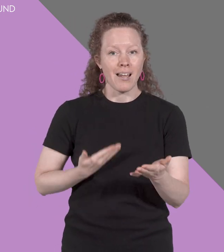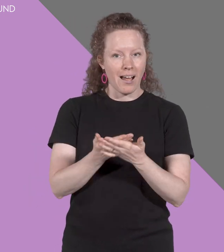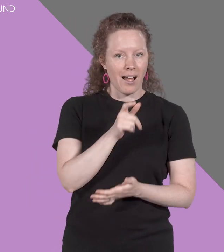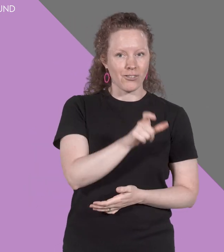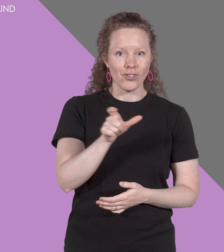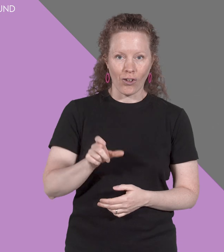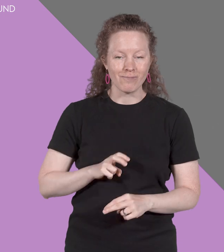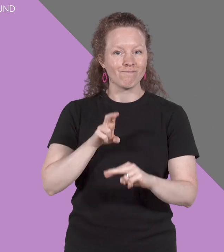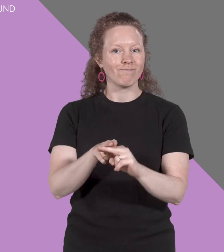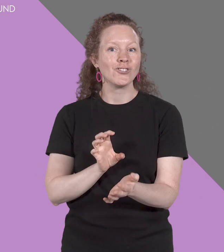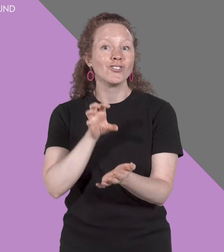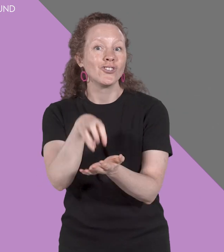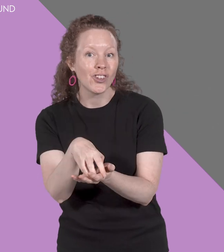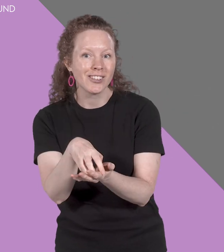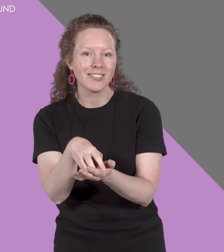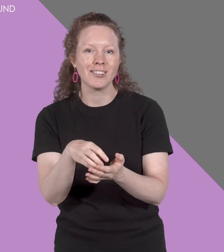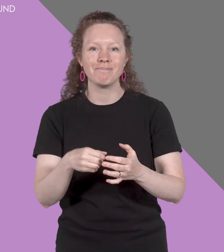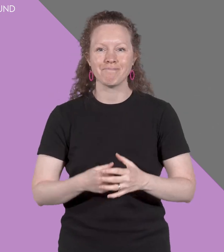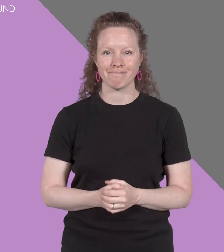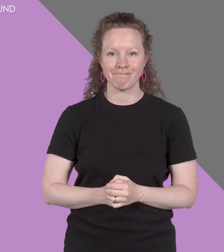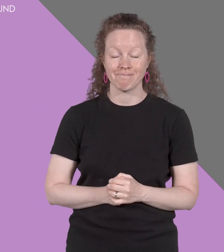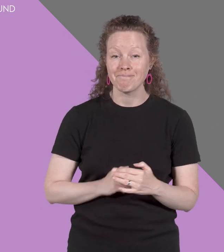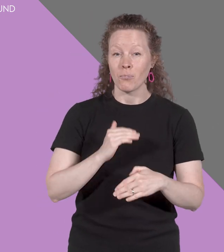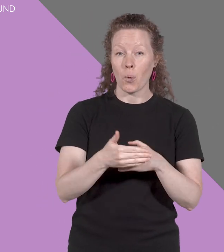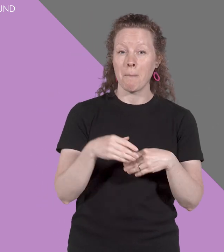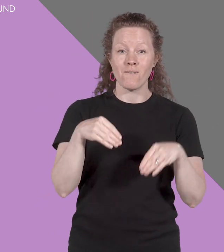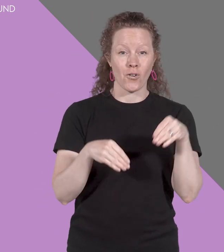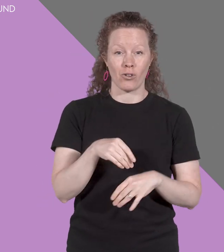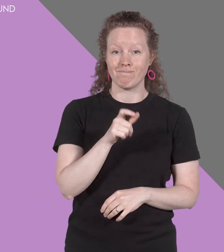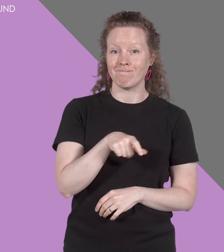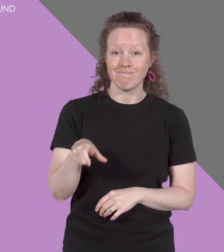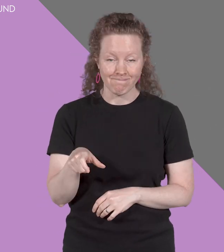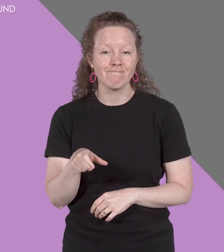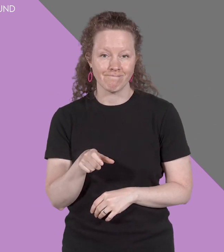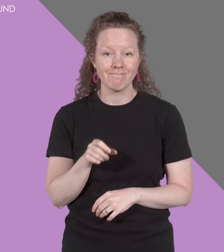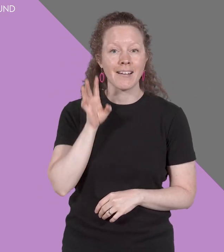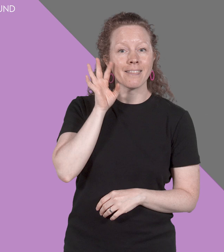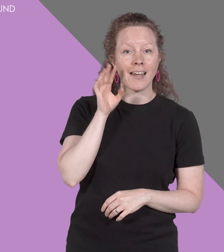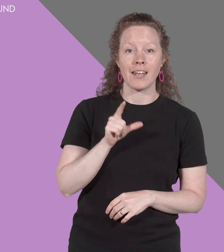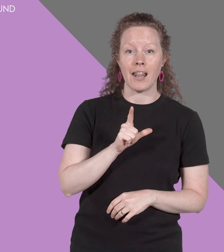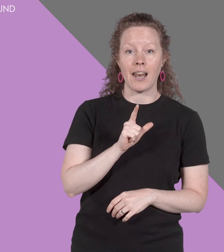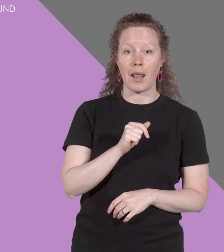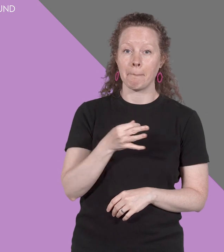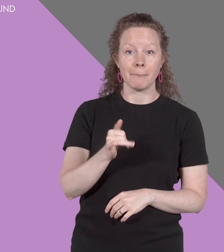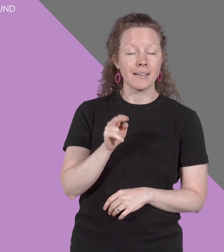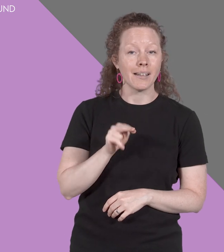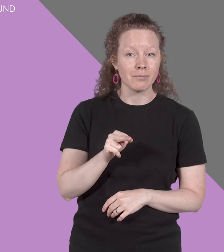Kandidaterna för omval till styrelsen var Terhi Lappinen, -